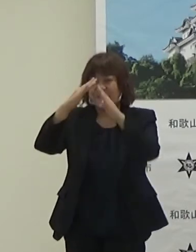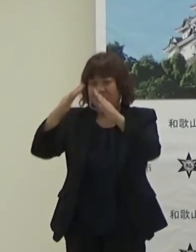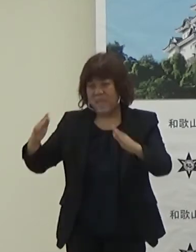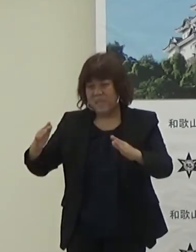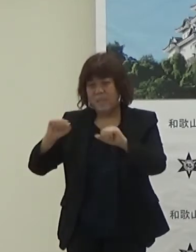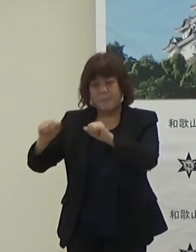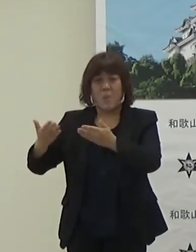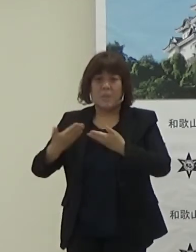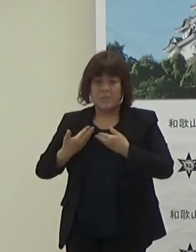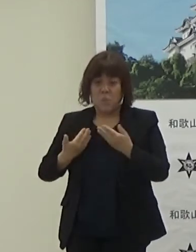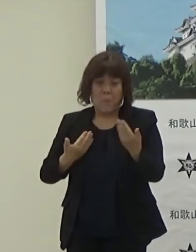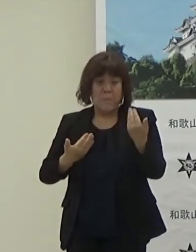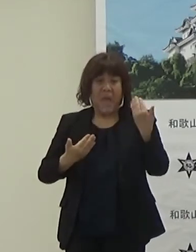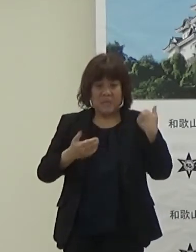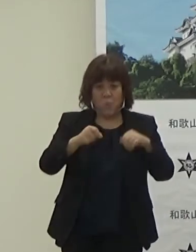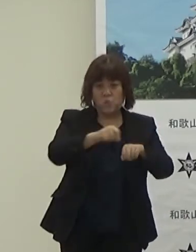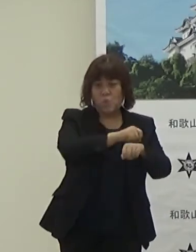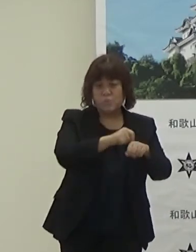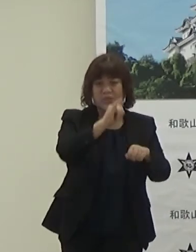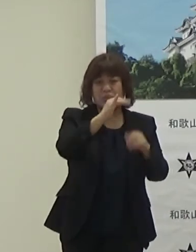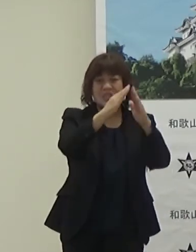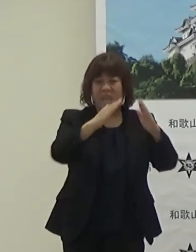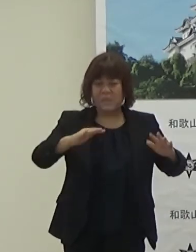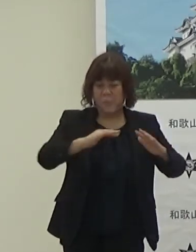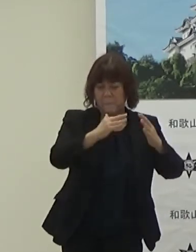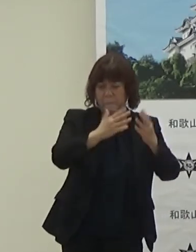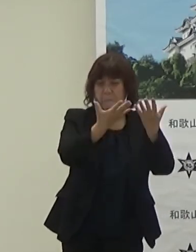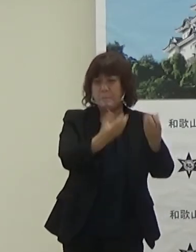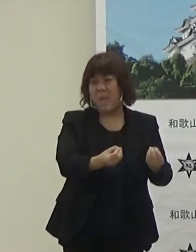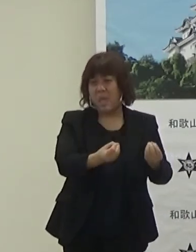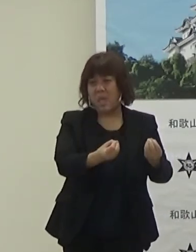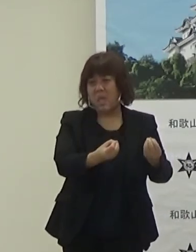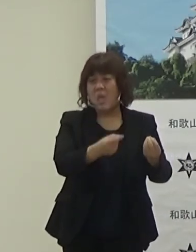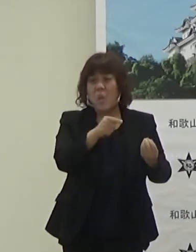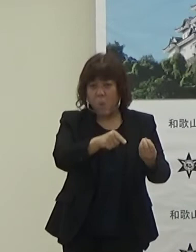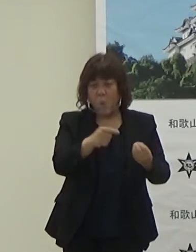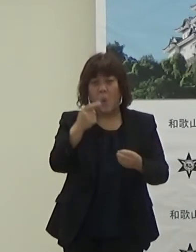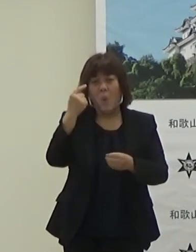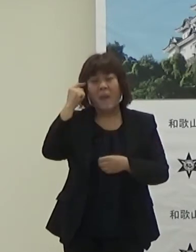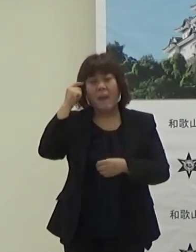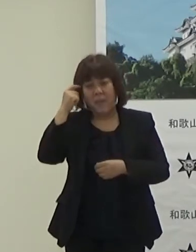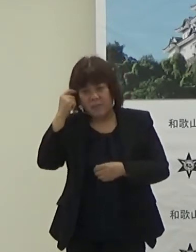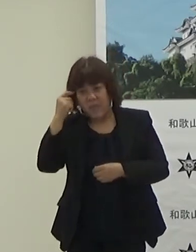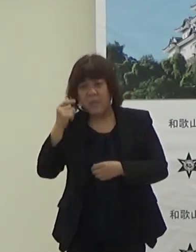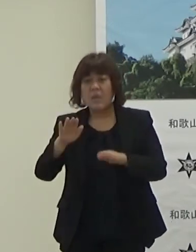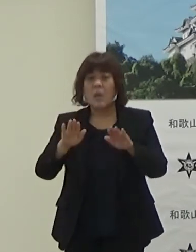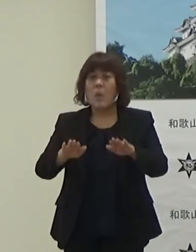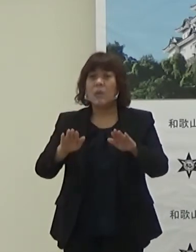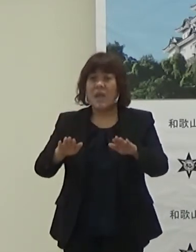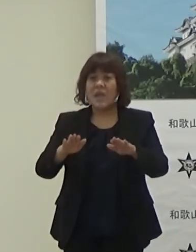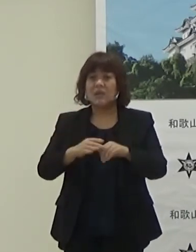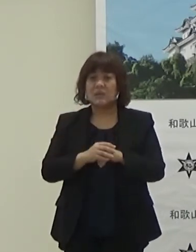その前にも特別委員会でもいただきました そうしたことを踏まえて今回昨日